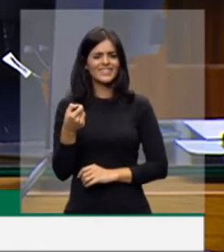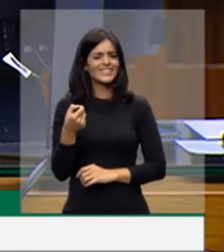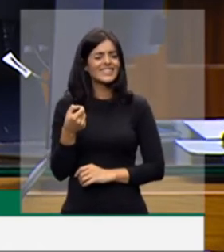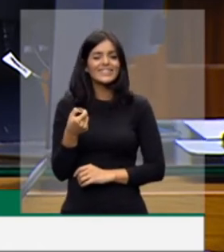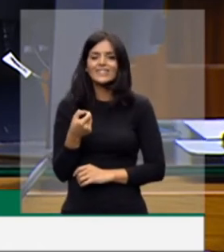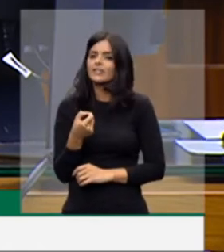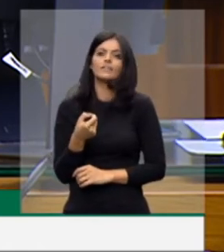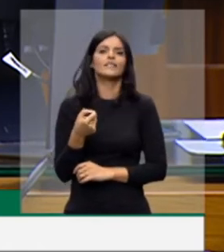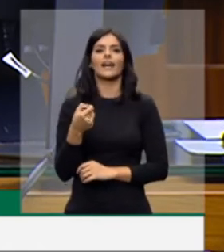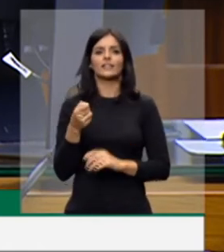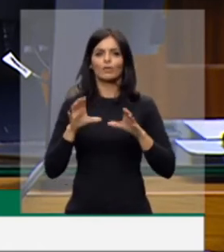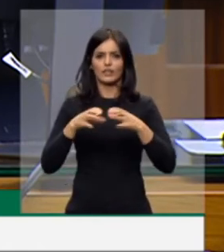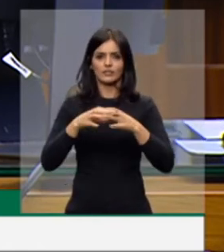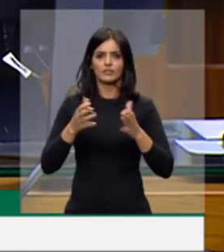NÚMERO 9.991 DE 24 DE JULHO